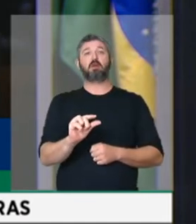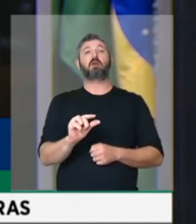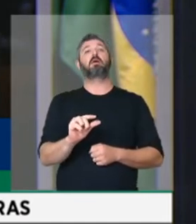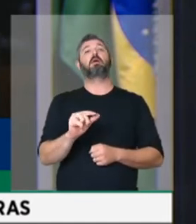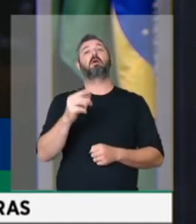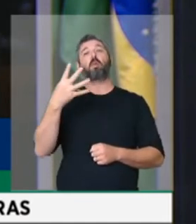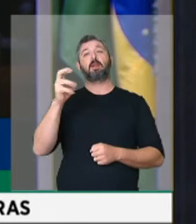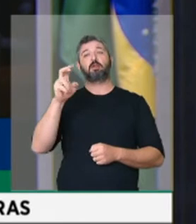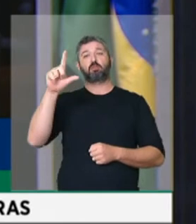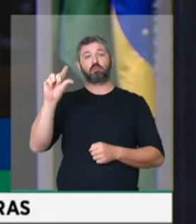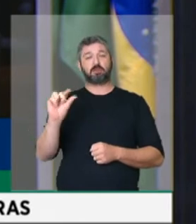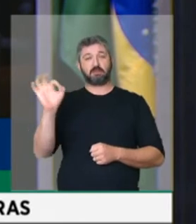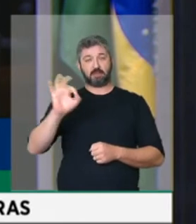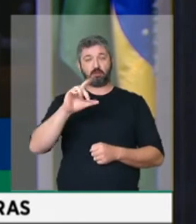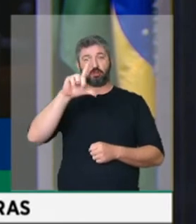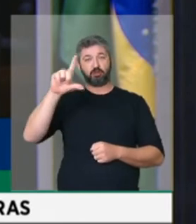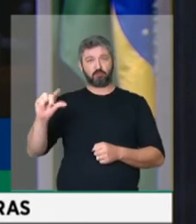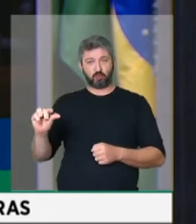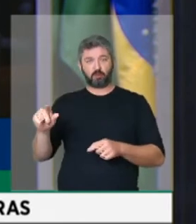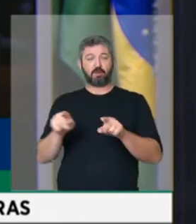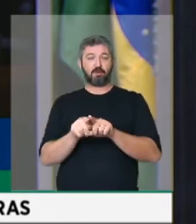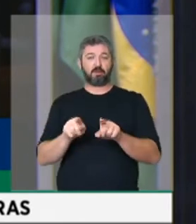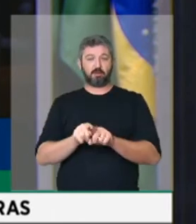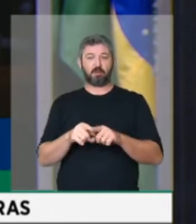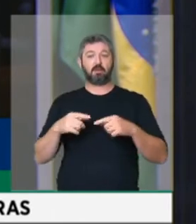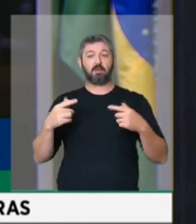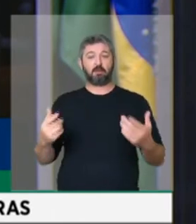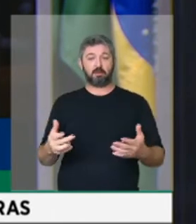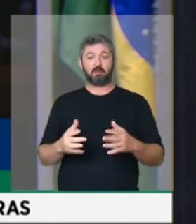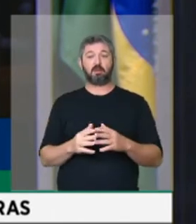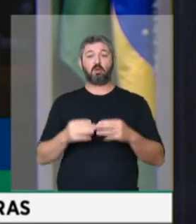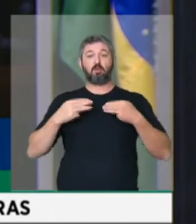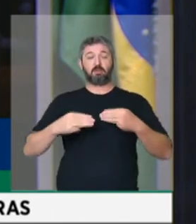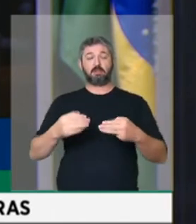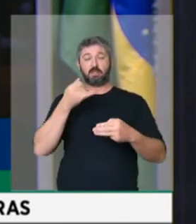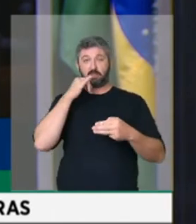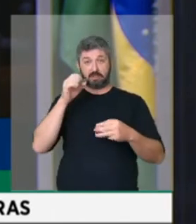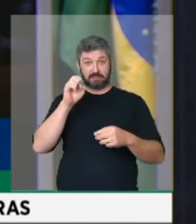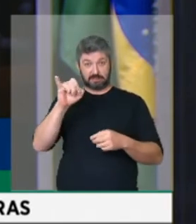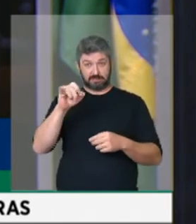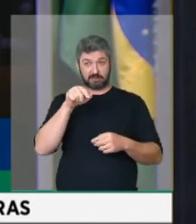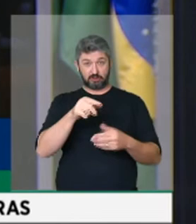PERCENTUAIS CAÍRAM DE 30 E 45% RESPECTIVAMENTE. AINDA DE ACORDO COM PROJETO MINISTÉRIO DE MINAS E ENERGIA CASO SEJA MANTIDA TENDÊNCIA ATUAL DEVEM